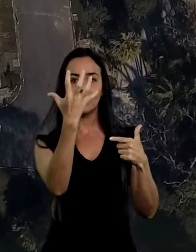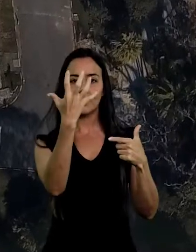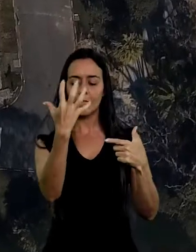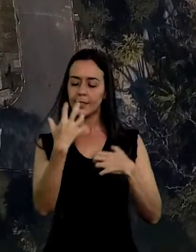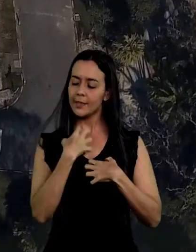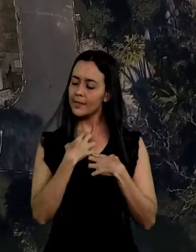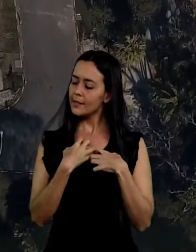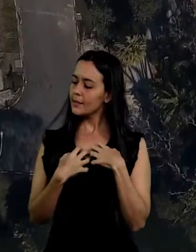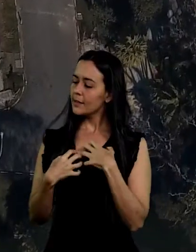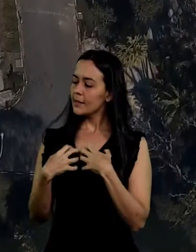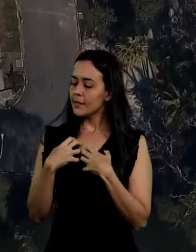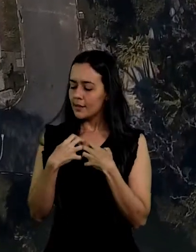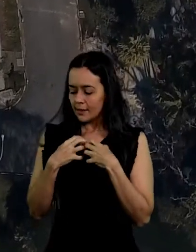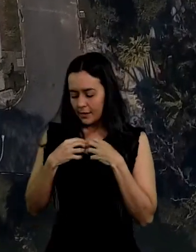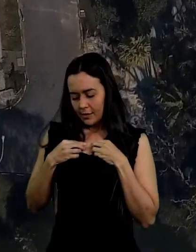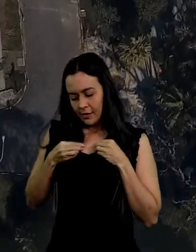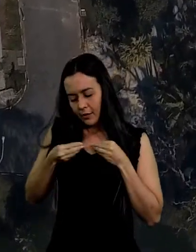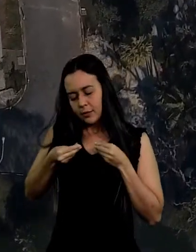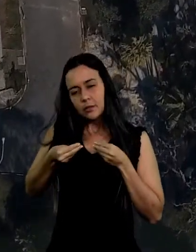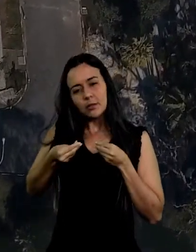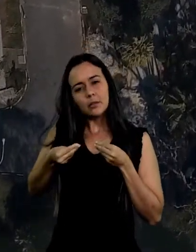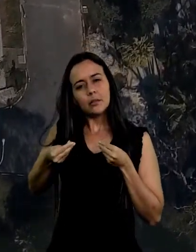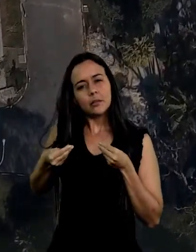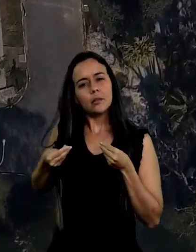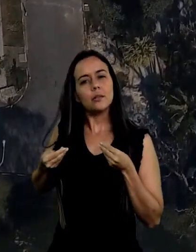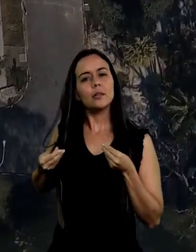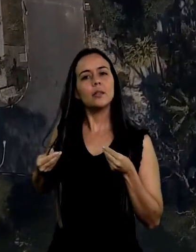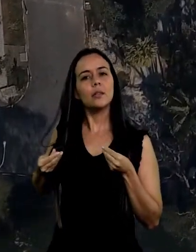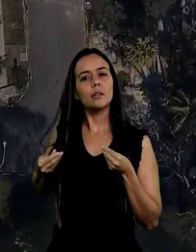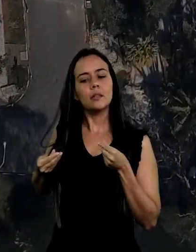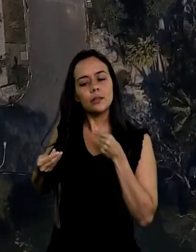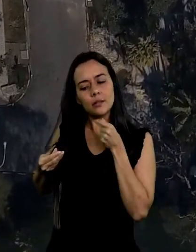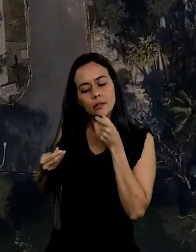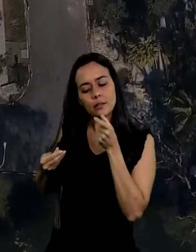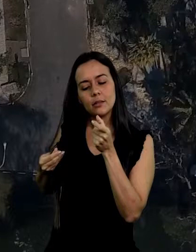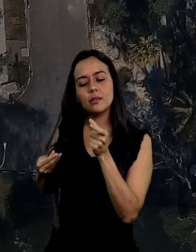angústia a gente dissolve. Dissolve no quê? Nas palavras.